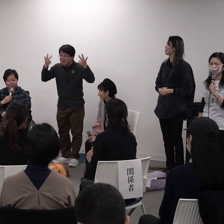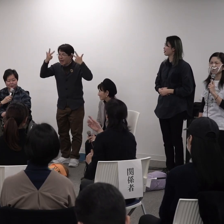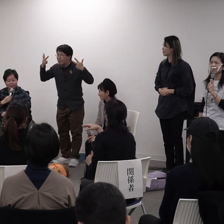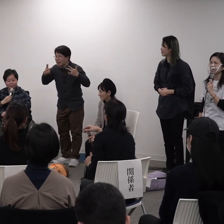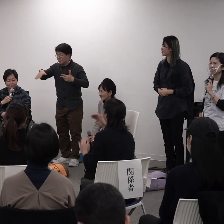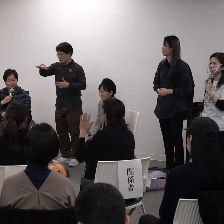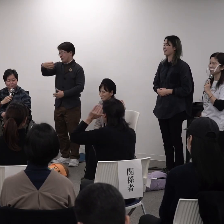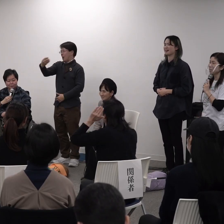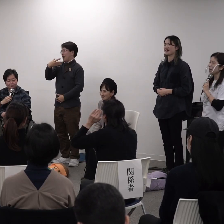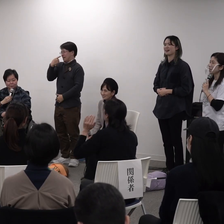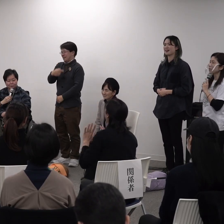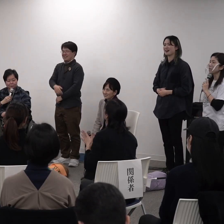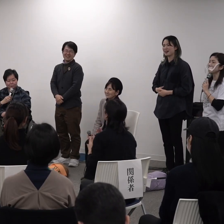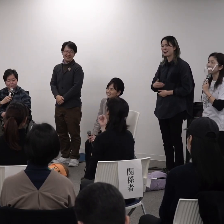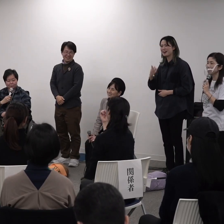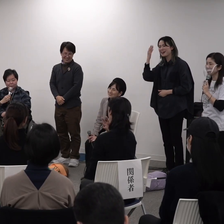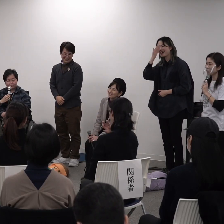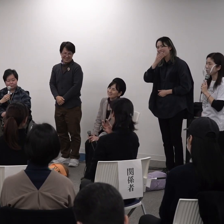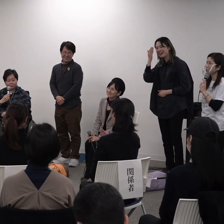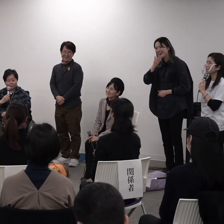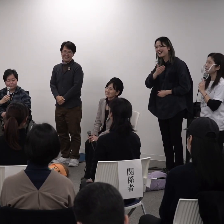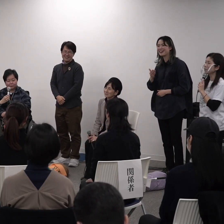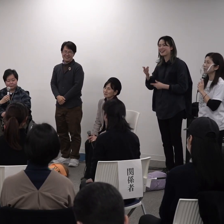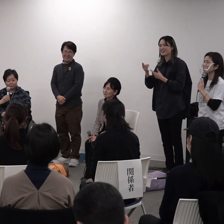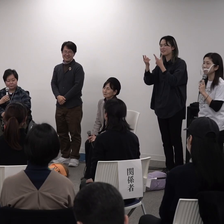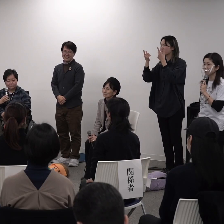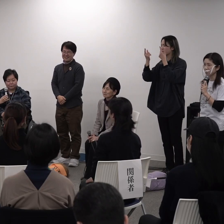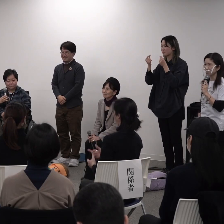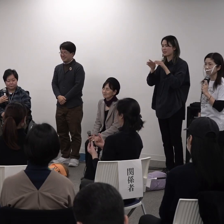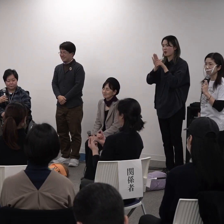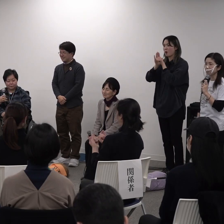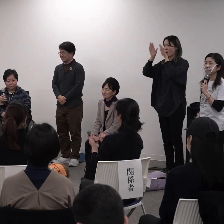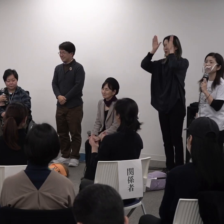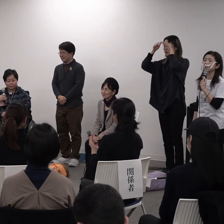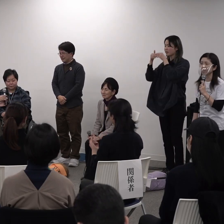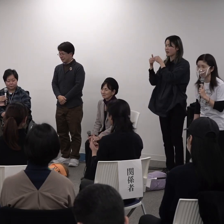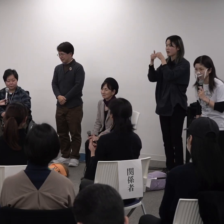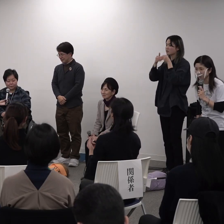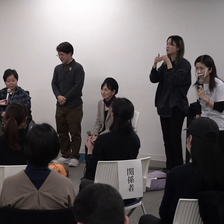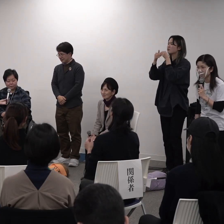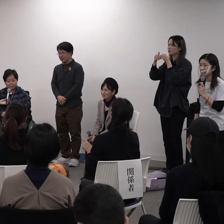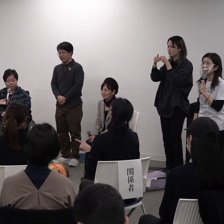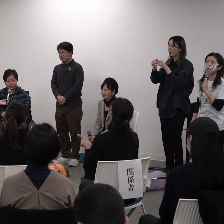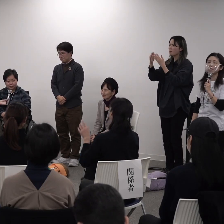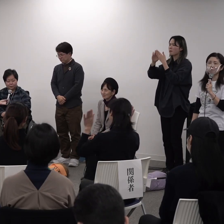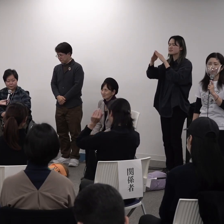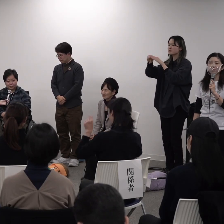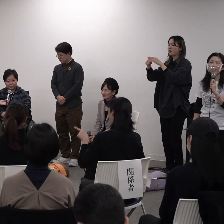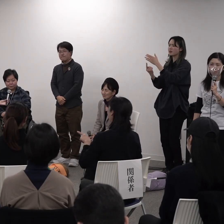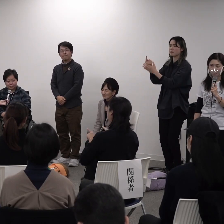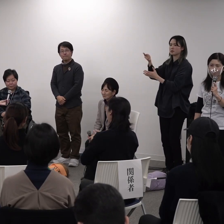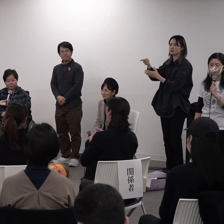橋爪）そうなんです あのやっぱり補助犬連れてると目立つんですよ いい意味でも悪い意味でも